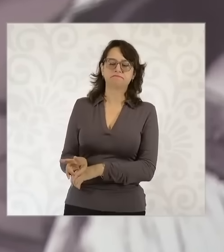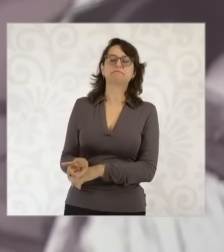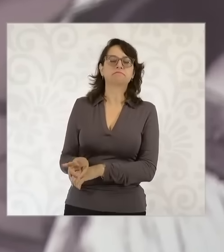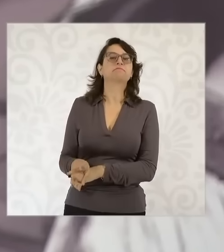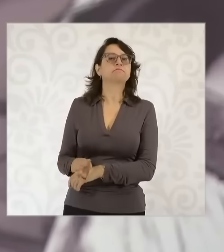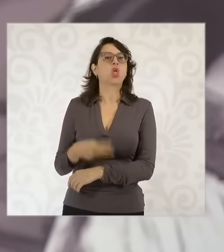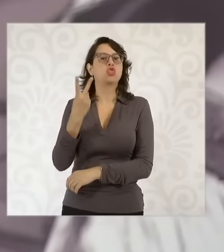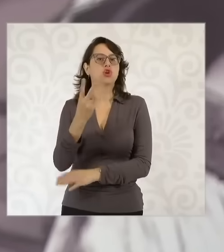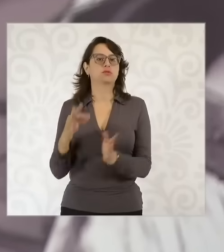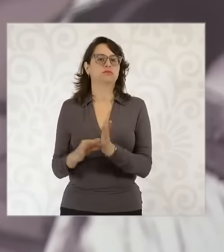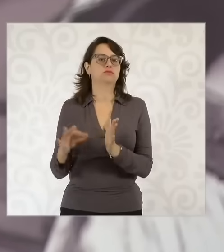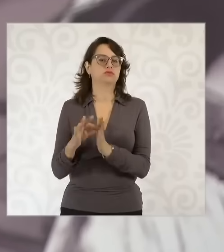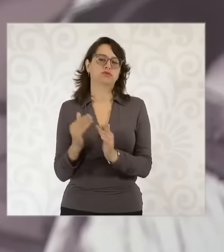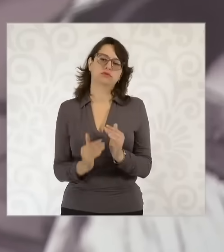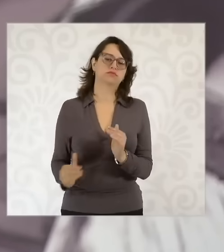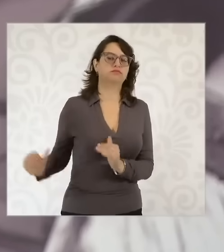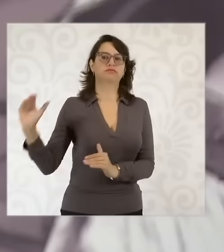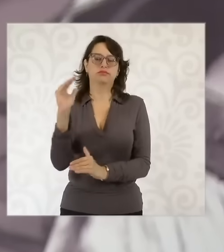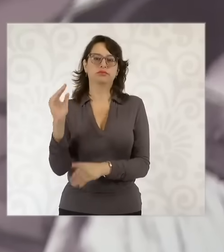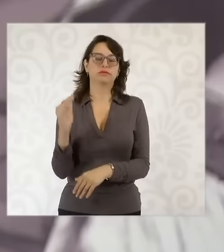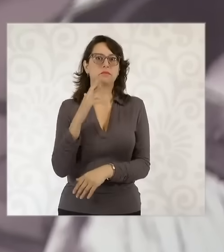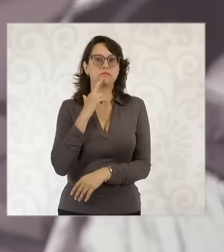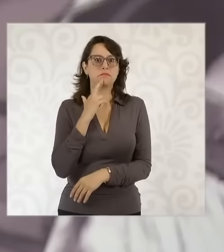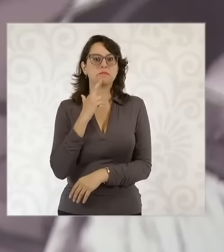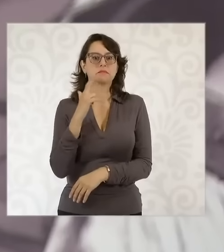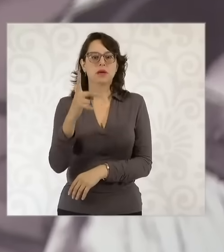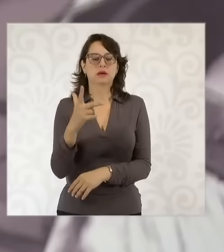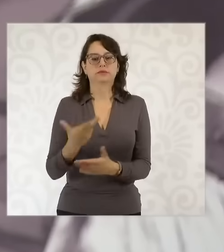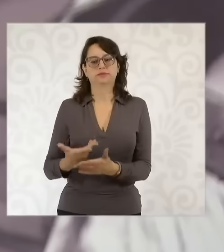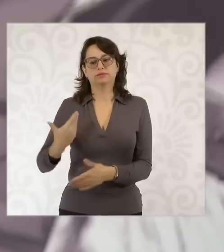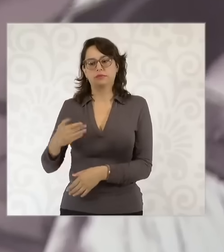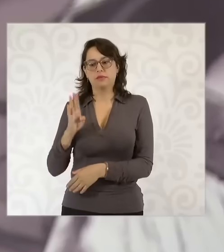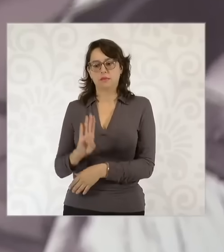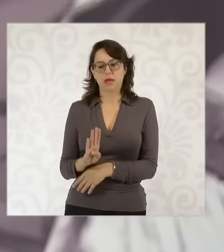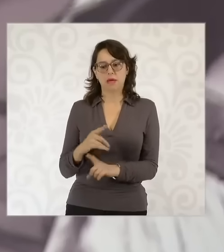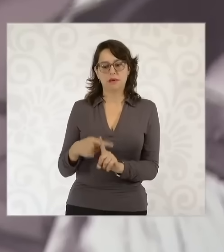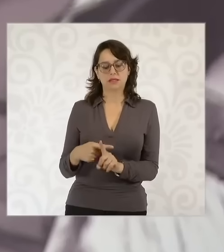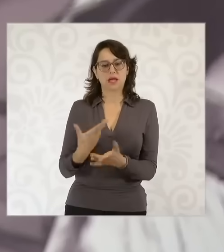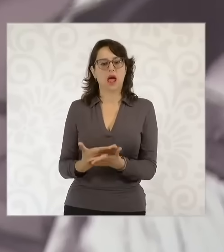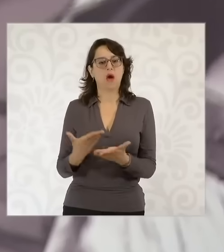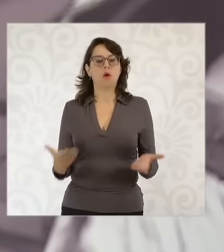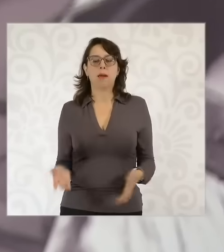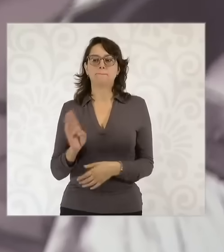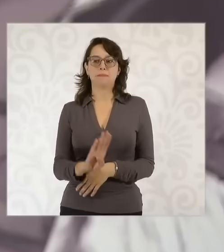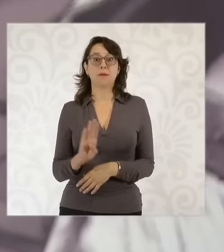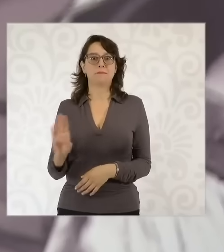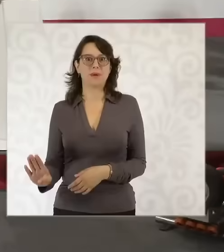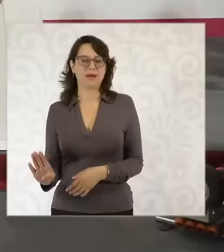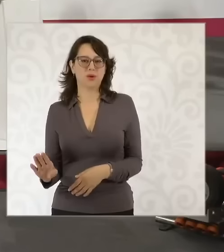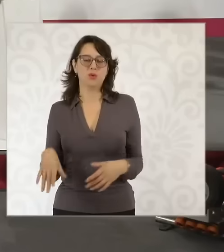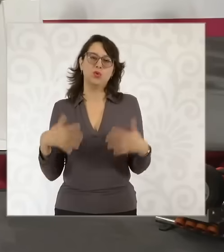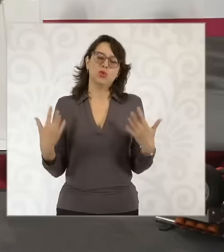nivel de dentro de su sistema de calificación al pasar de B+ a W. No es la primera eh aumento en